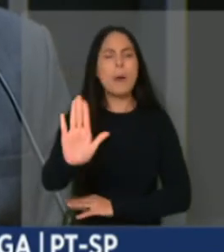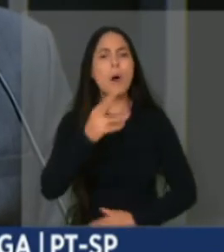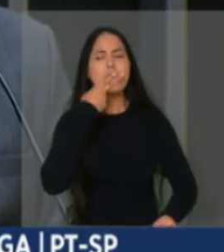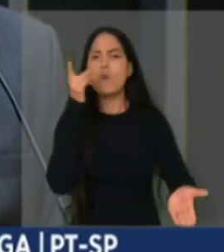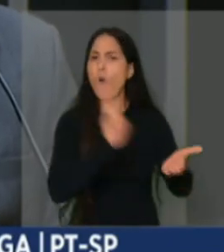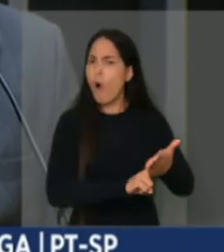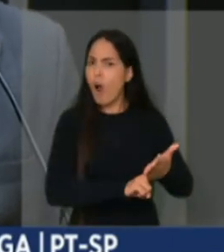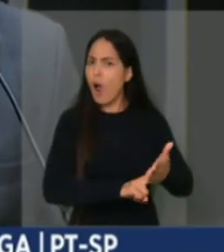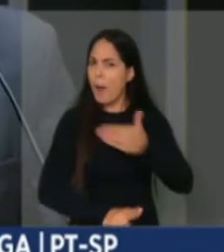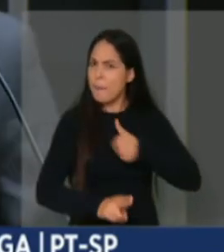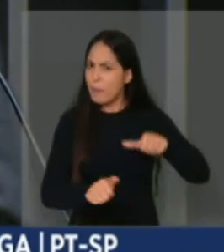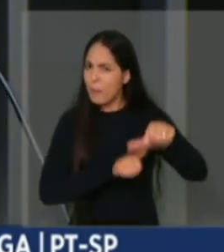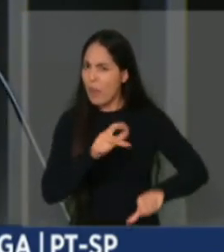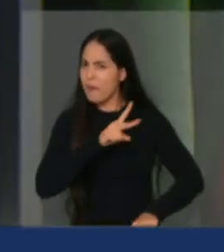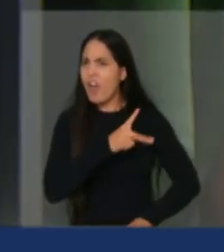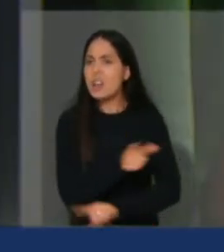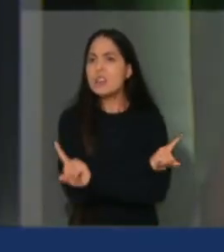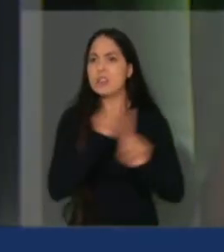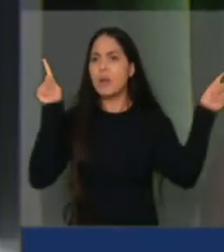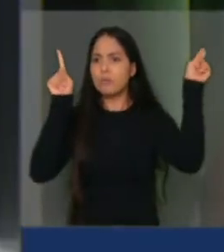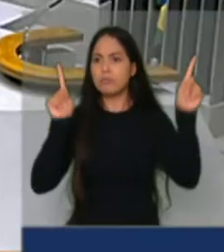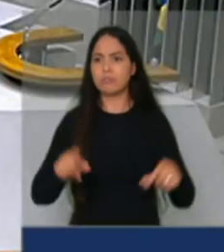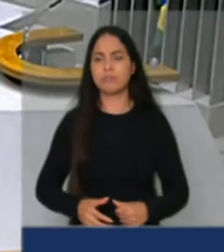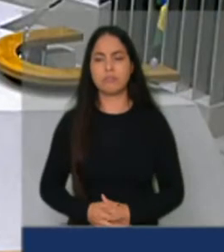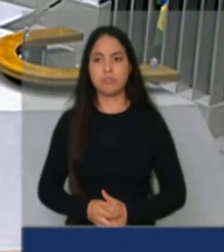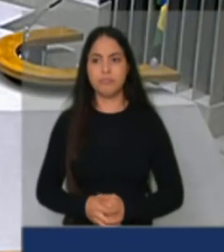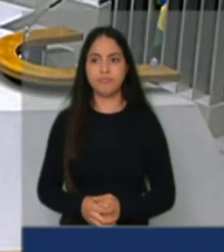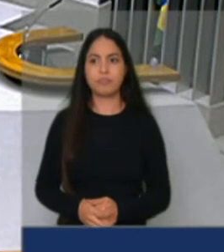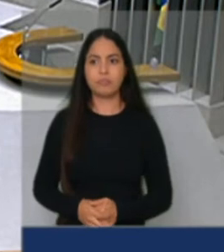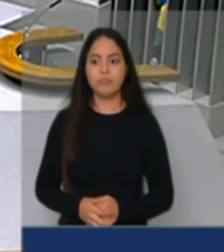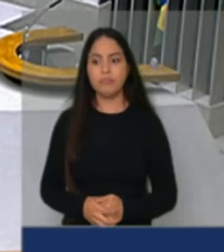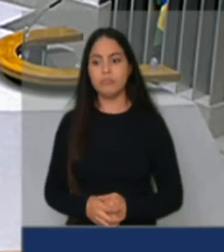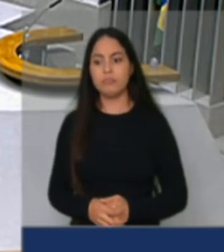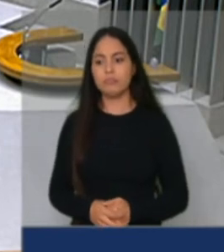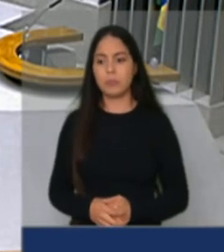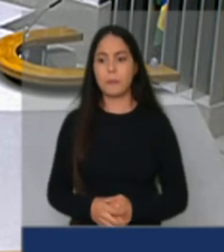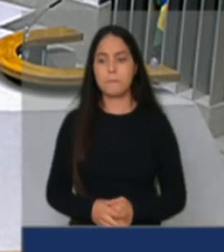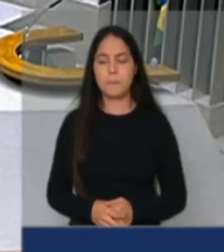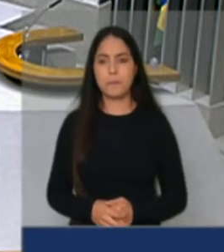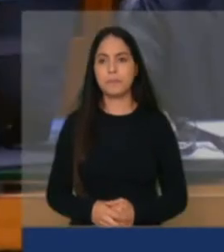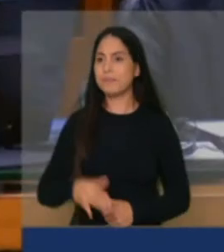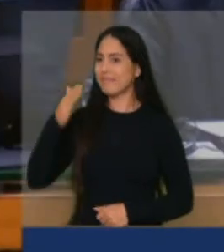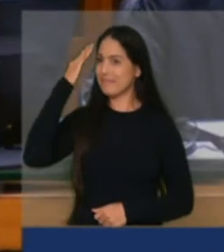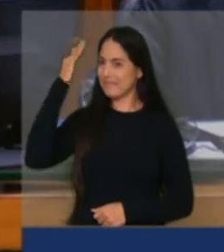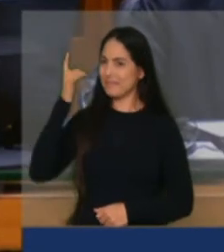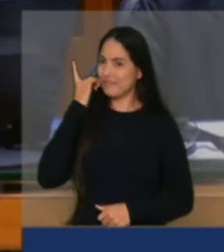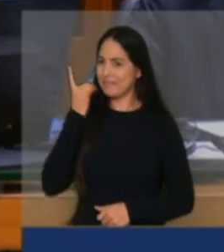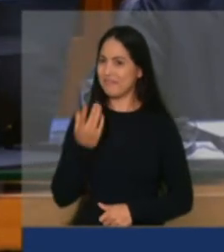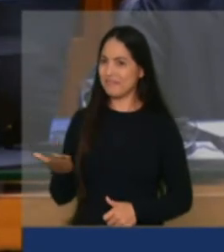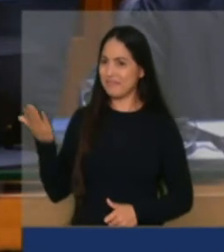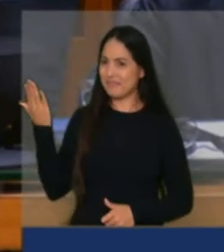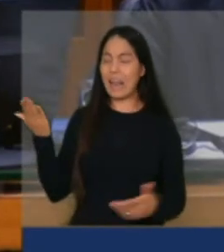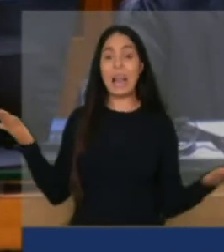NÃO, ESTE TEM QUE SER O RECADO DO PARLAMENTO. -- [PRESIDENTE]: OBRIGADO, DEPUTADO, COM